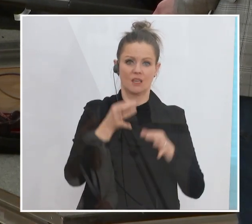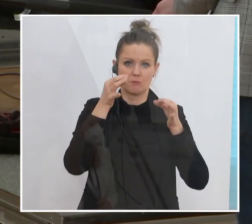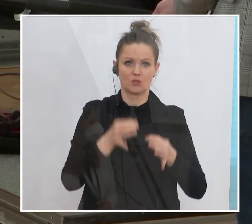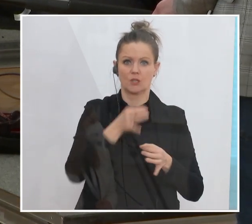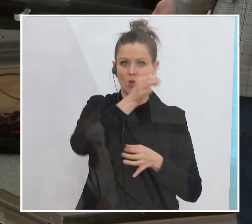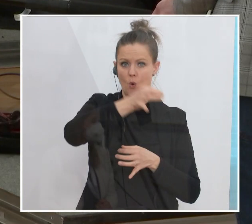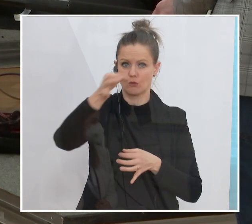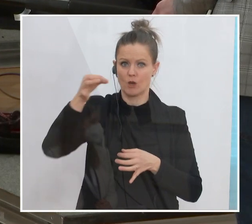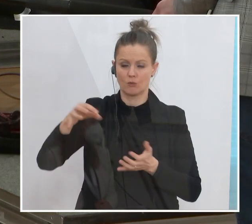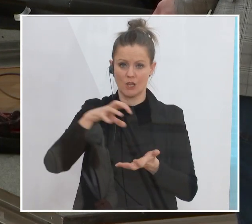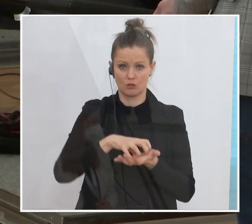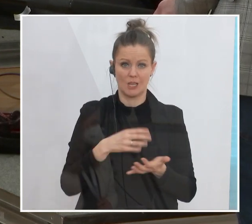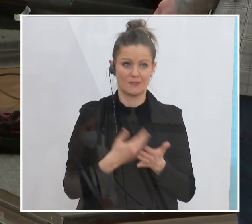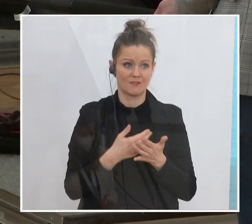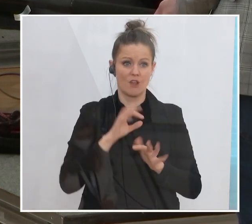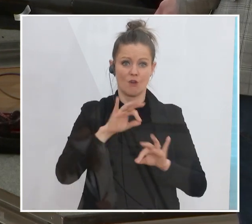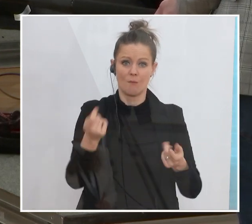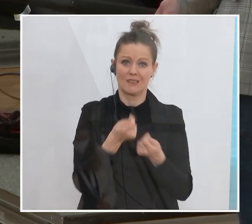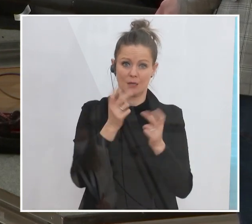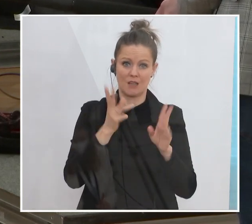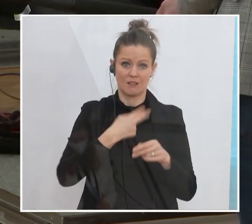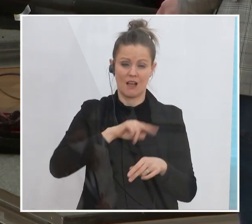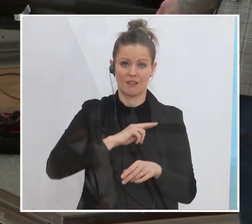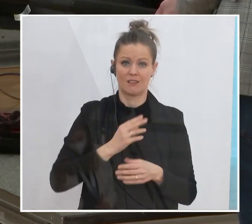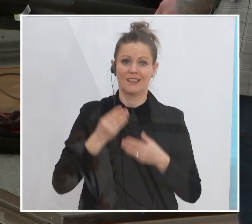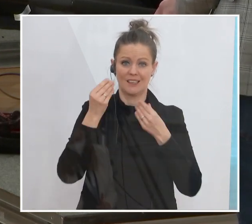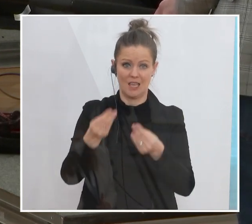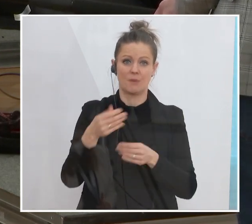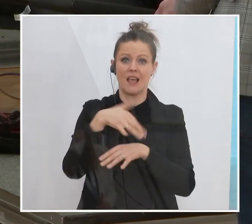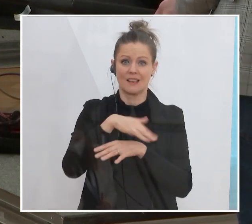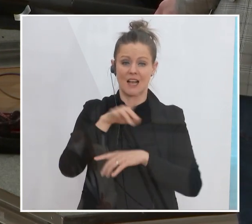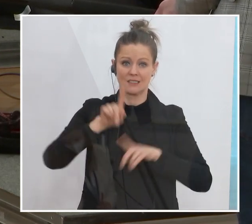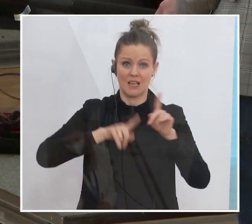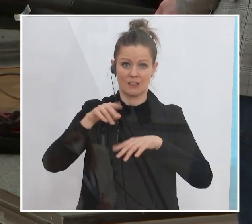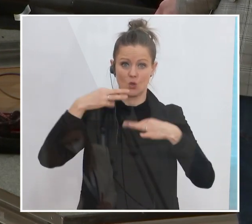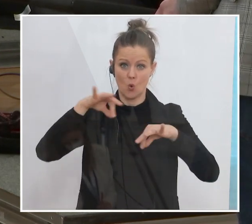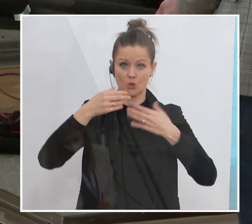Können Sie den Betrieben garantieren, dass die Gastgärten zu Ostern aufgesperrt werden können?